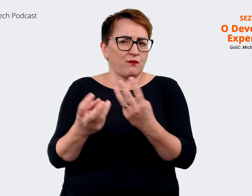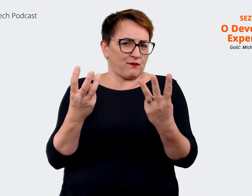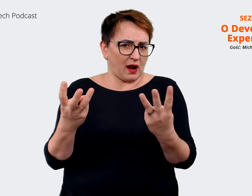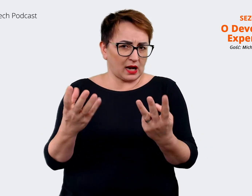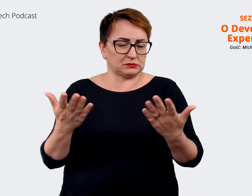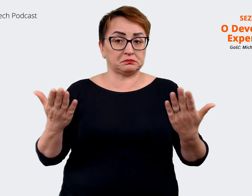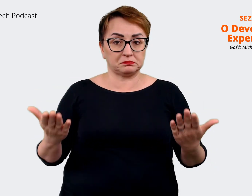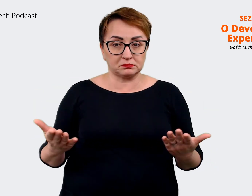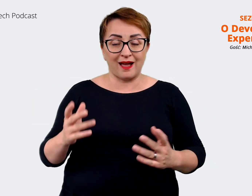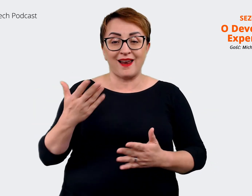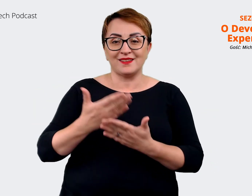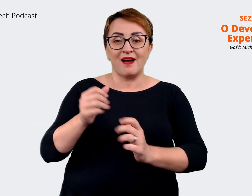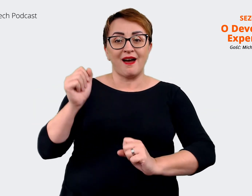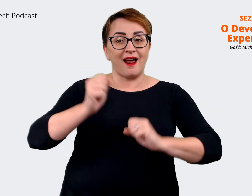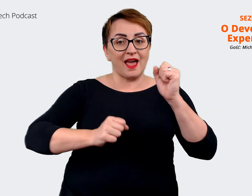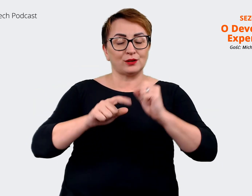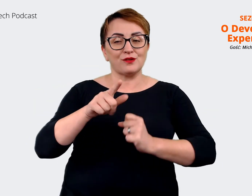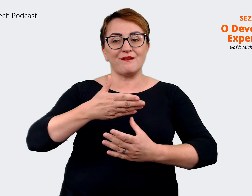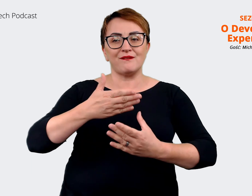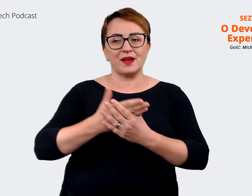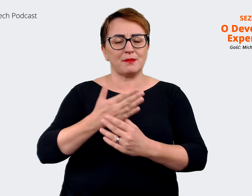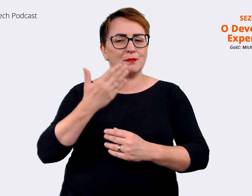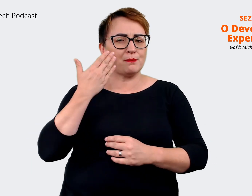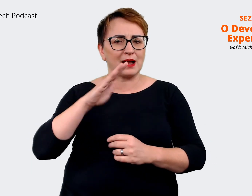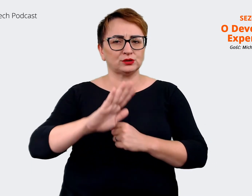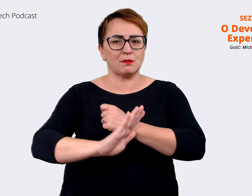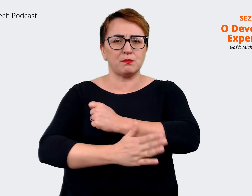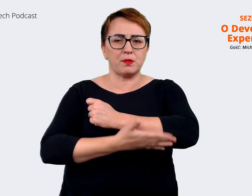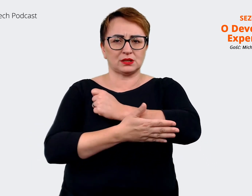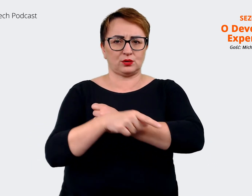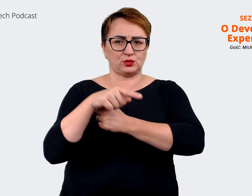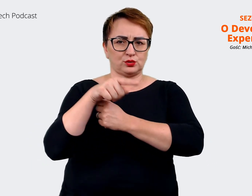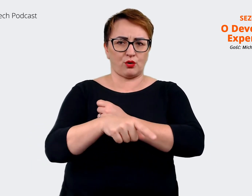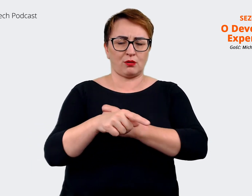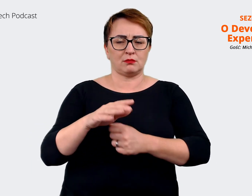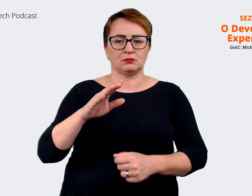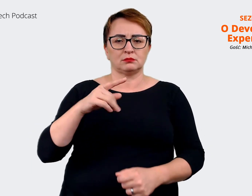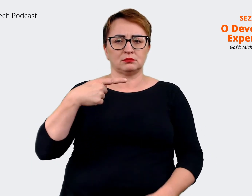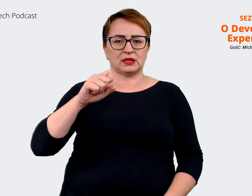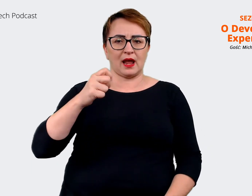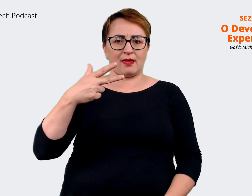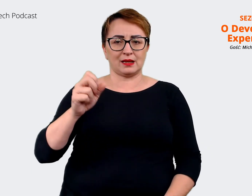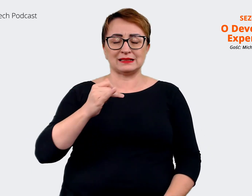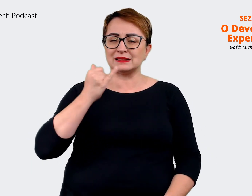też firmą, która bardzo bazuje na danych, więc za każdym razem jak tam się wychodzi z nowym pomysłem